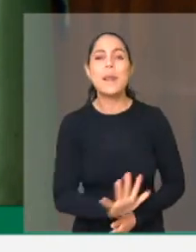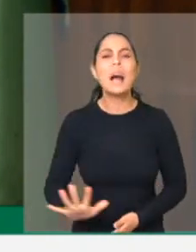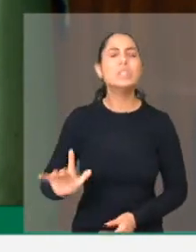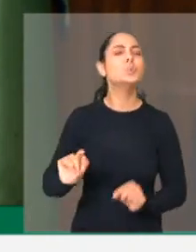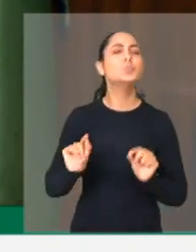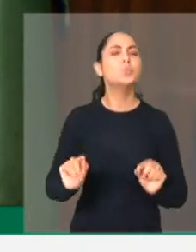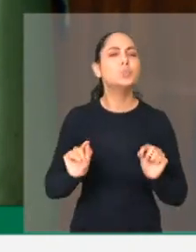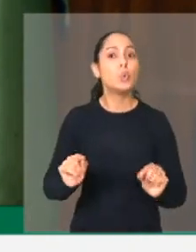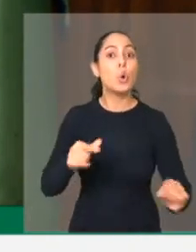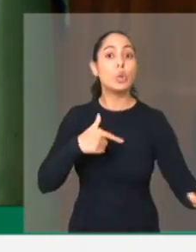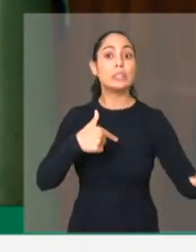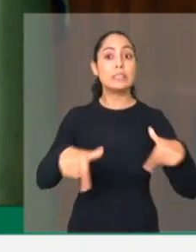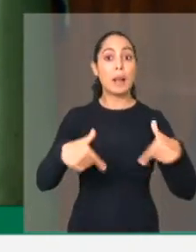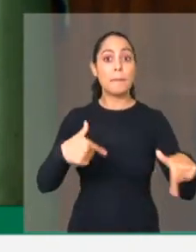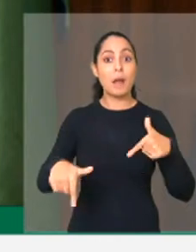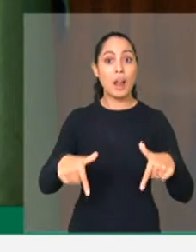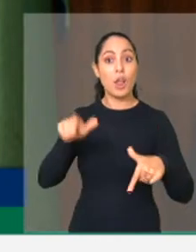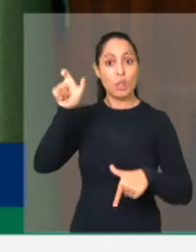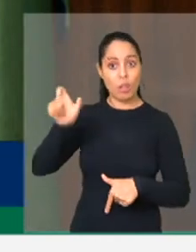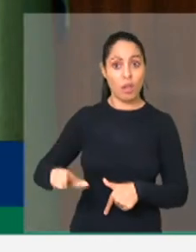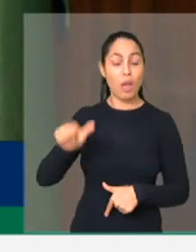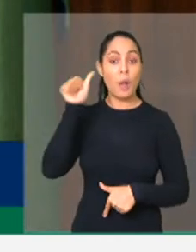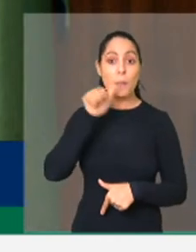ATAQUES AO CONJUNTO DE TRABALHADORES E TRABALHADORAS BRASILEIROS. MAS, QUANDO